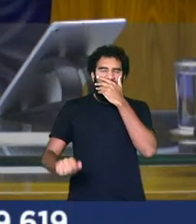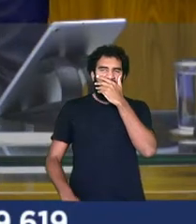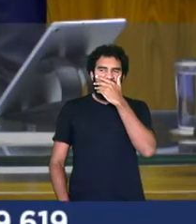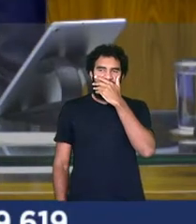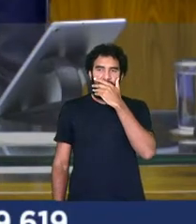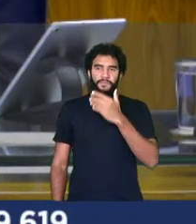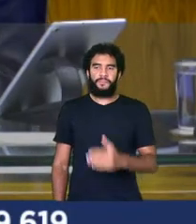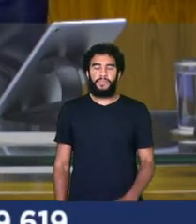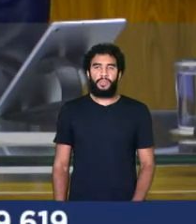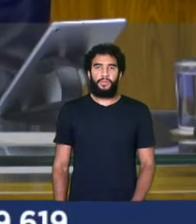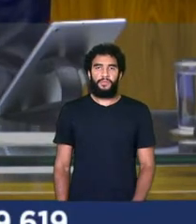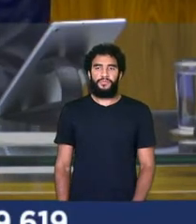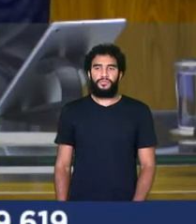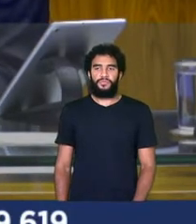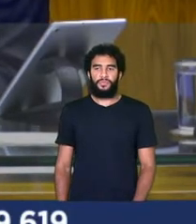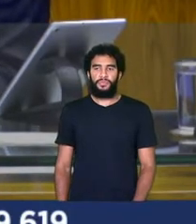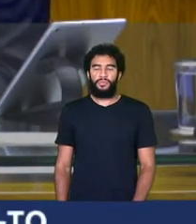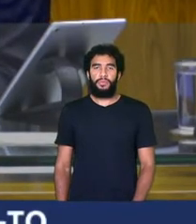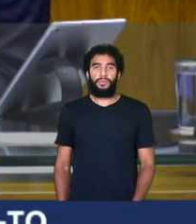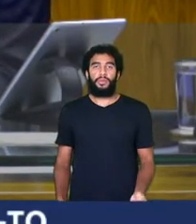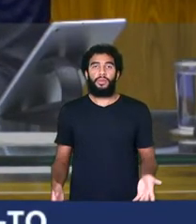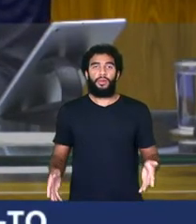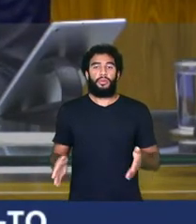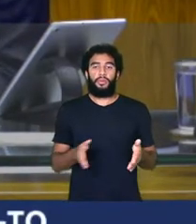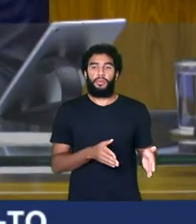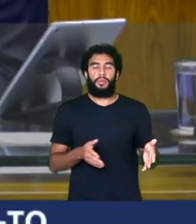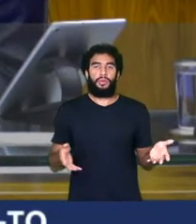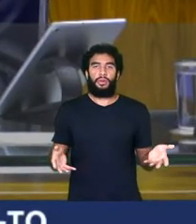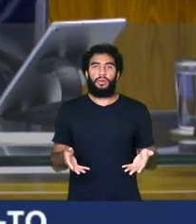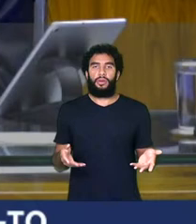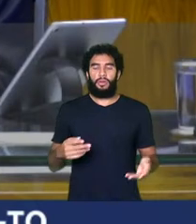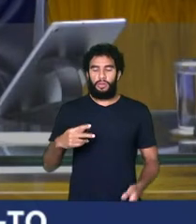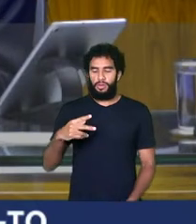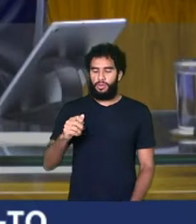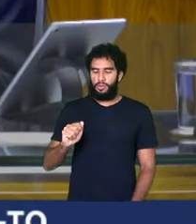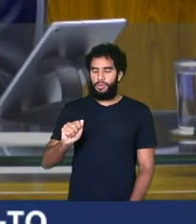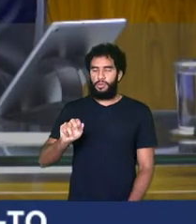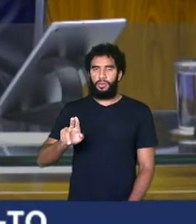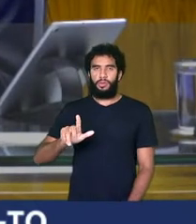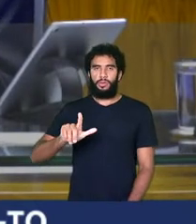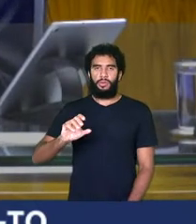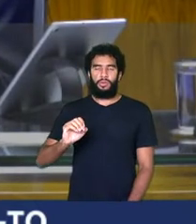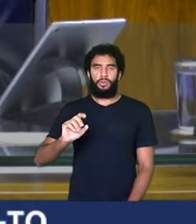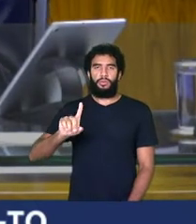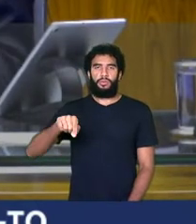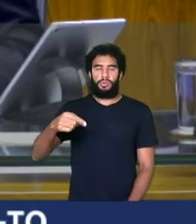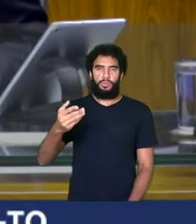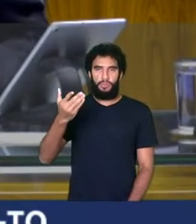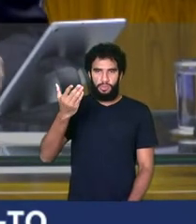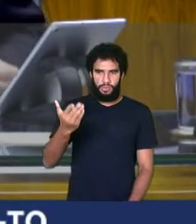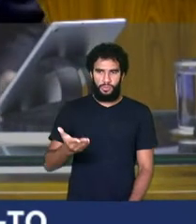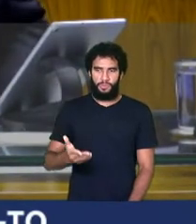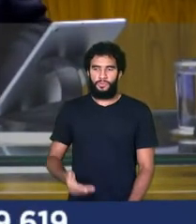COMUNICAÇÃO. GRANDE ABRAÇO. -- [PRESIDENTE]: SERÁ DIVULGADO SIM. DEPUTADA PERPÉ TUA, VOU OUVIR O PAULO TEIXEIRA QUE TAMBÉM ESTAVA